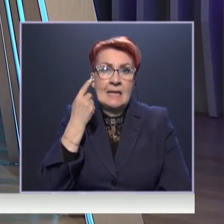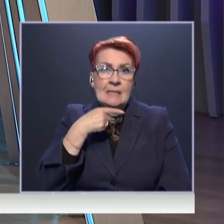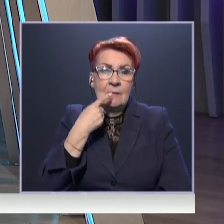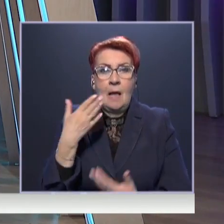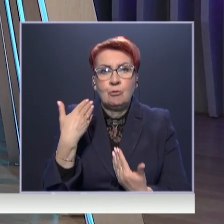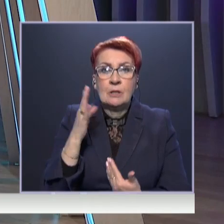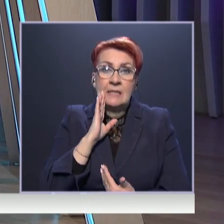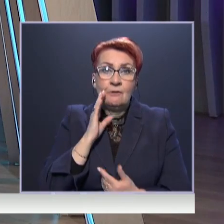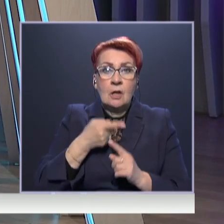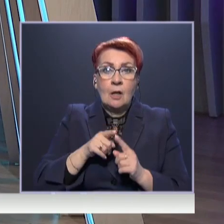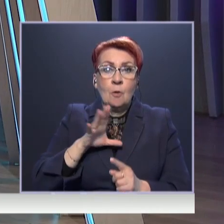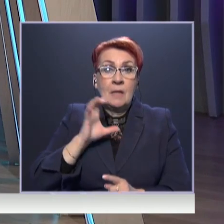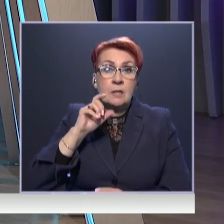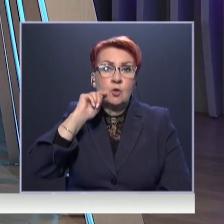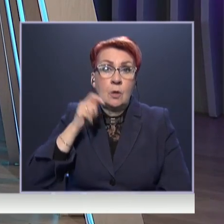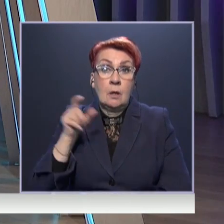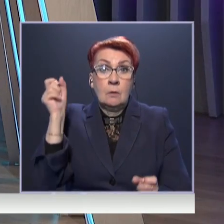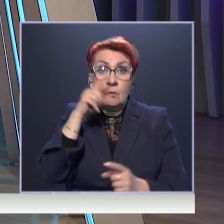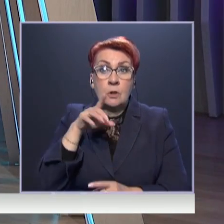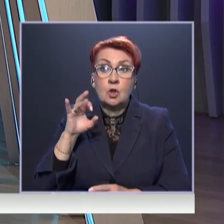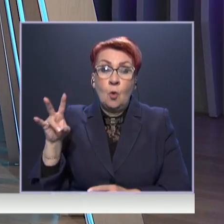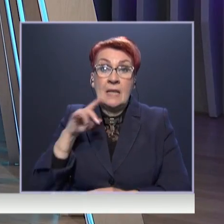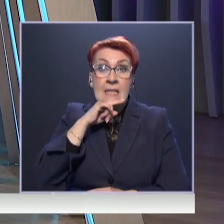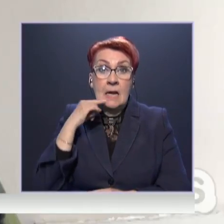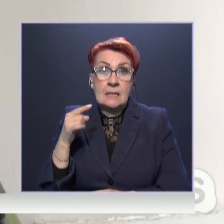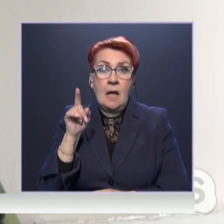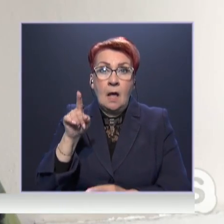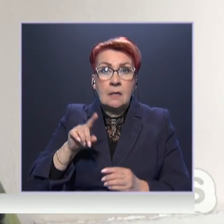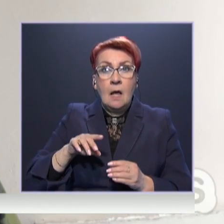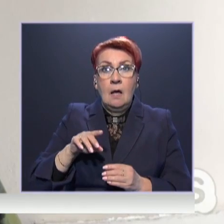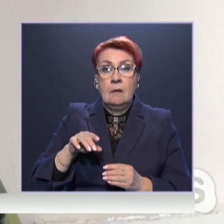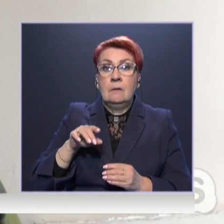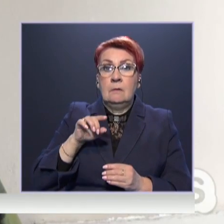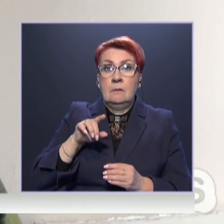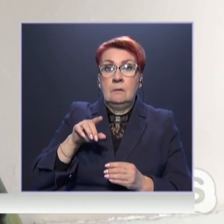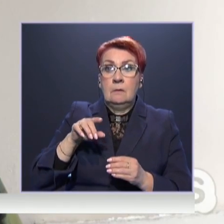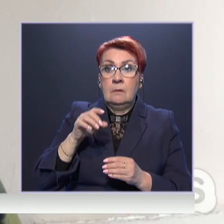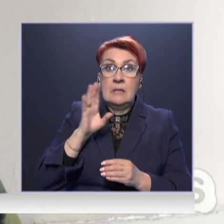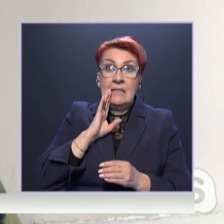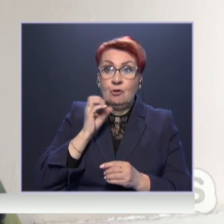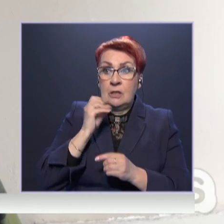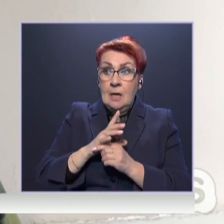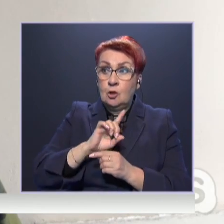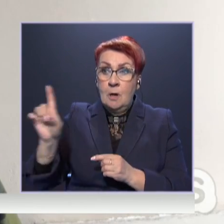которая была из Украины как только он узнал что он из России она куда-то отошла вернулась тремя поляками он конечно не пошёл в полицию полиция